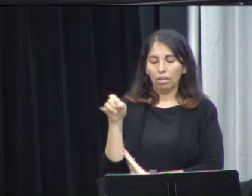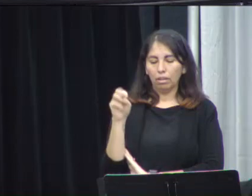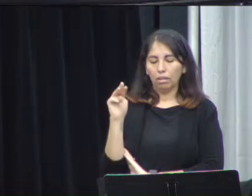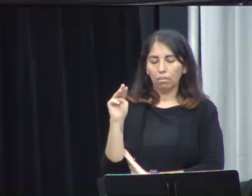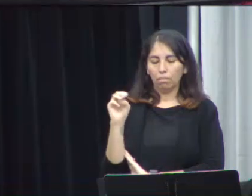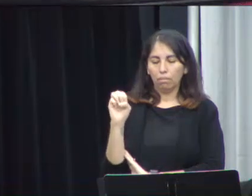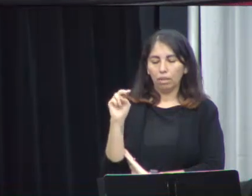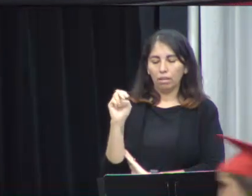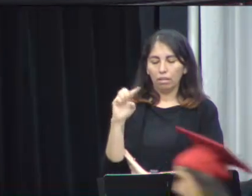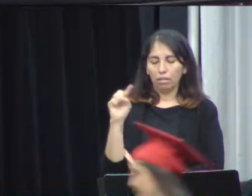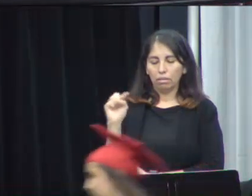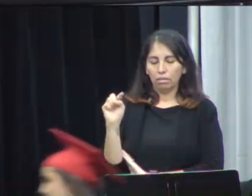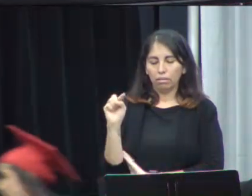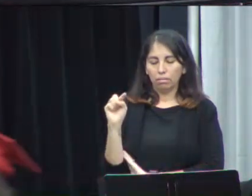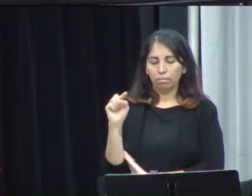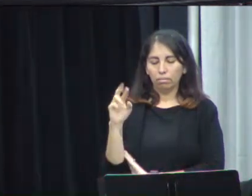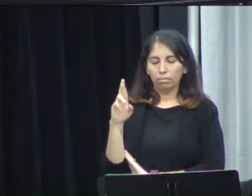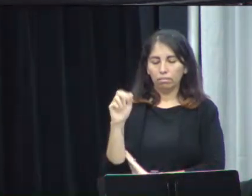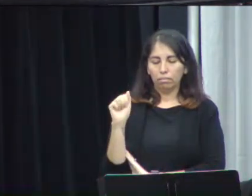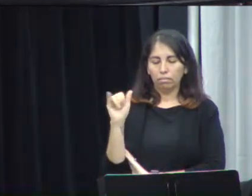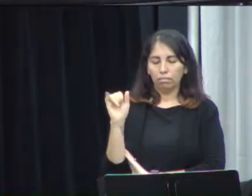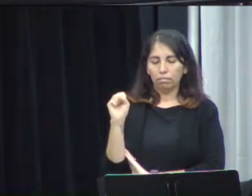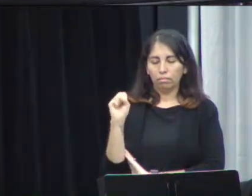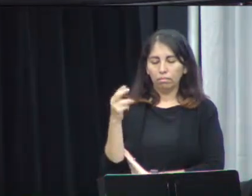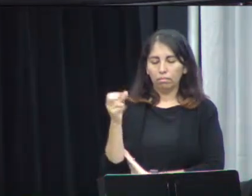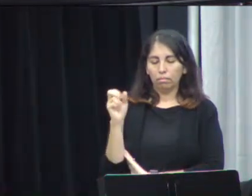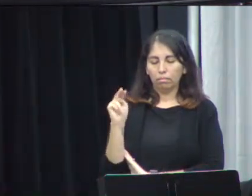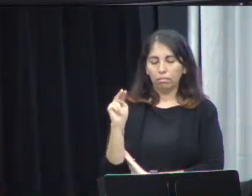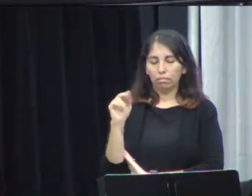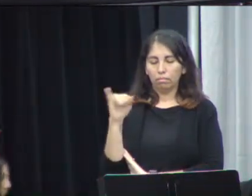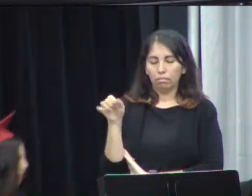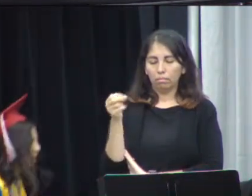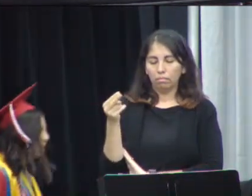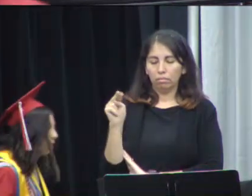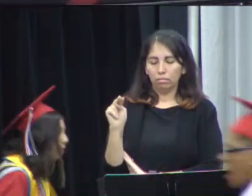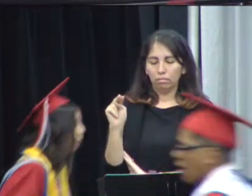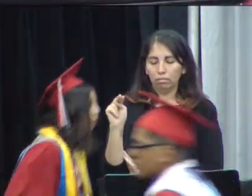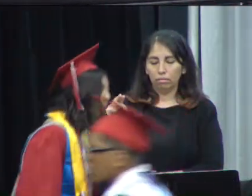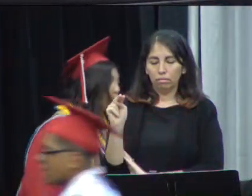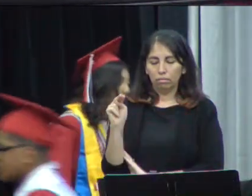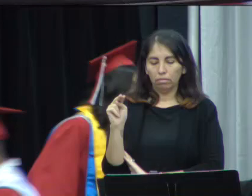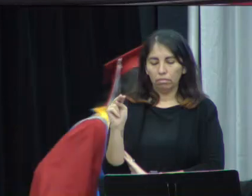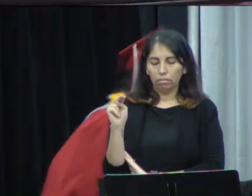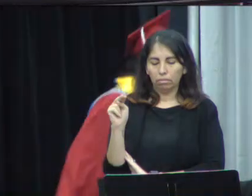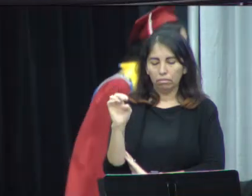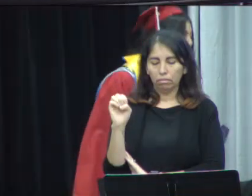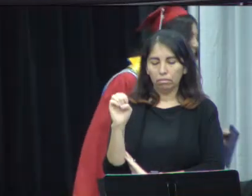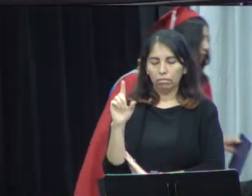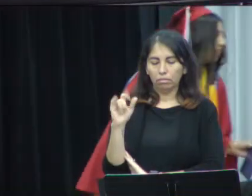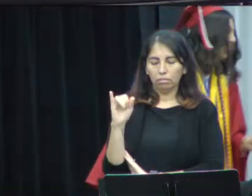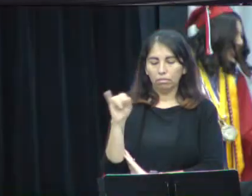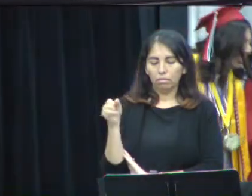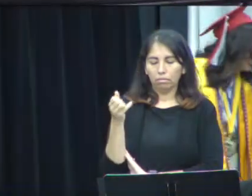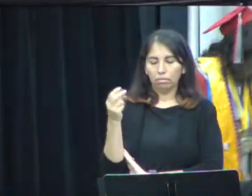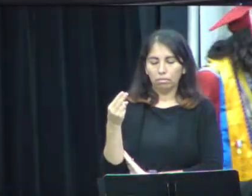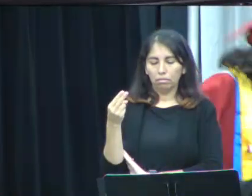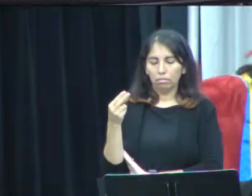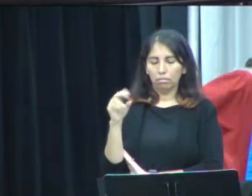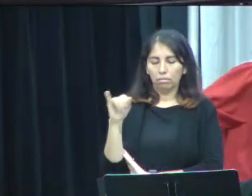(audience applauds) Rayshon John. (audience applauds) Elijah Juanico.